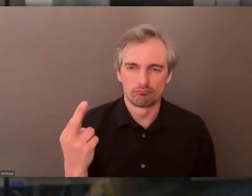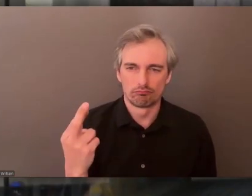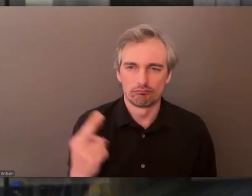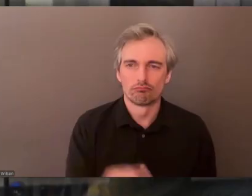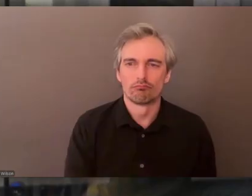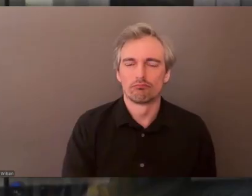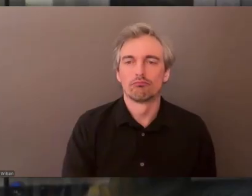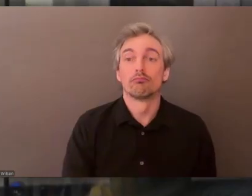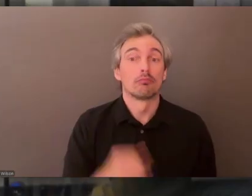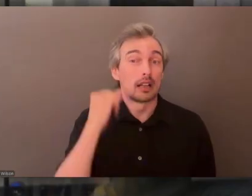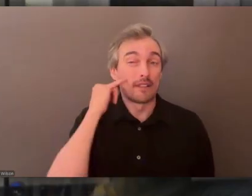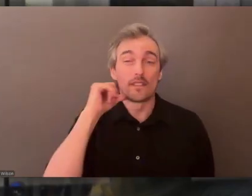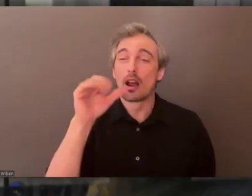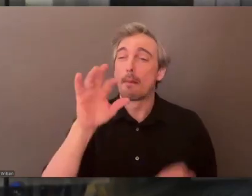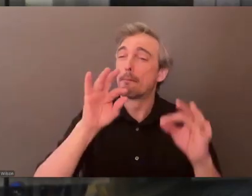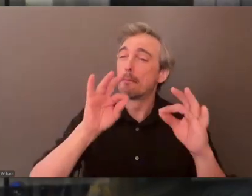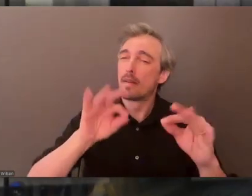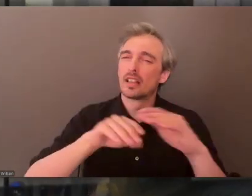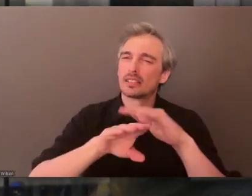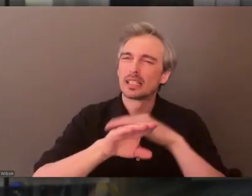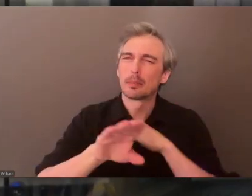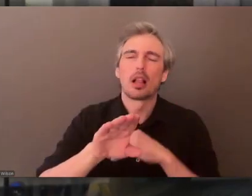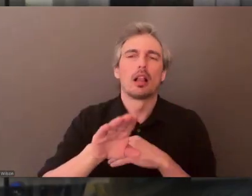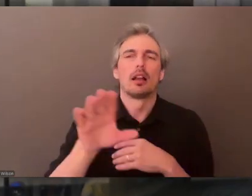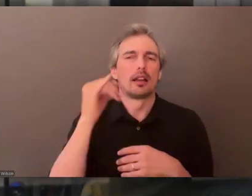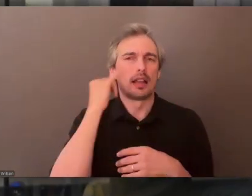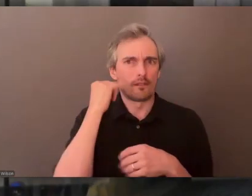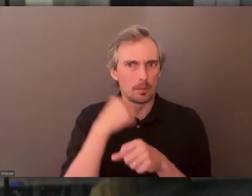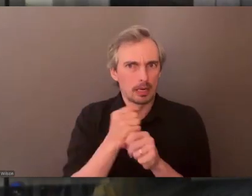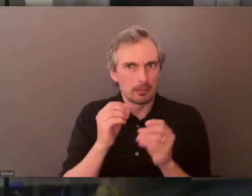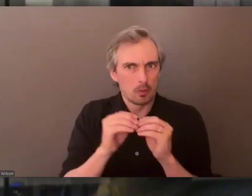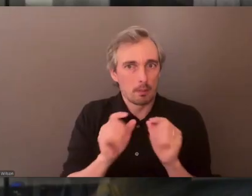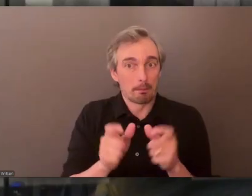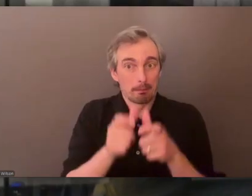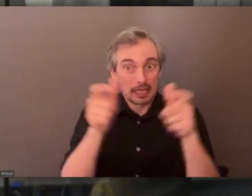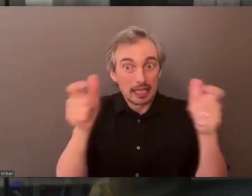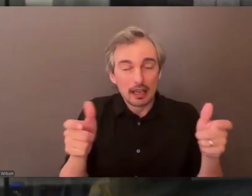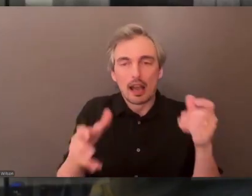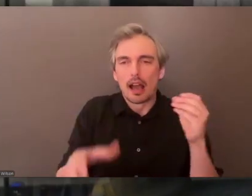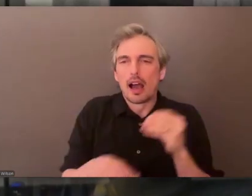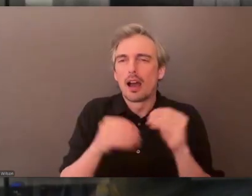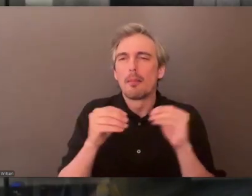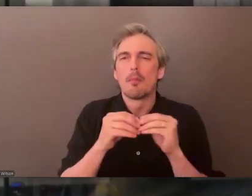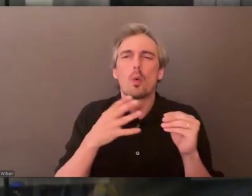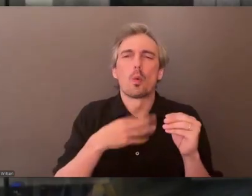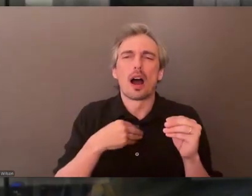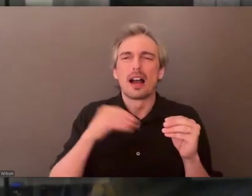色のコントラストに合格する色に同意してもらえない場合は、黒と白に頼りましょう。